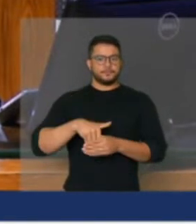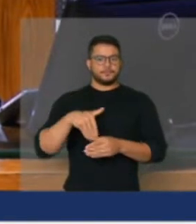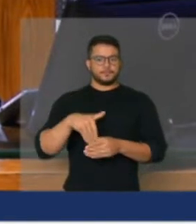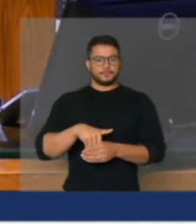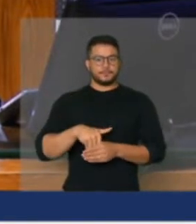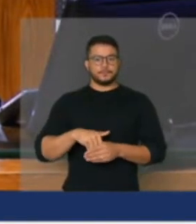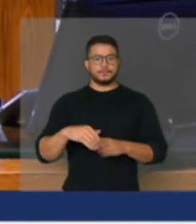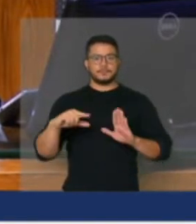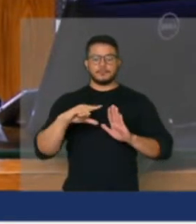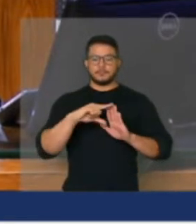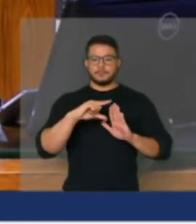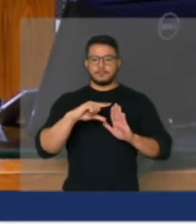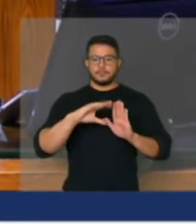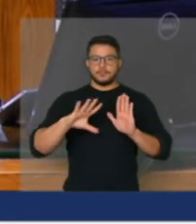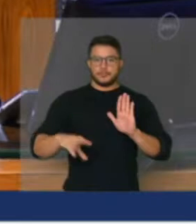LEI N° 2505/2021 QUE ALTERA A